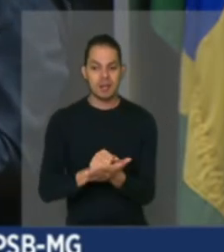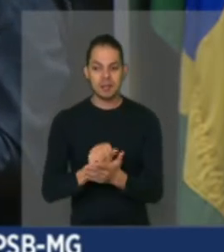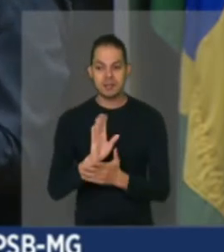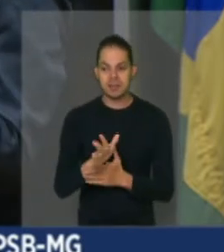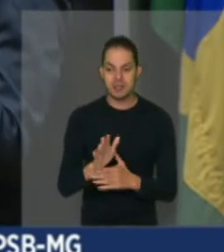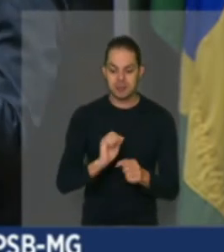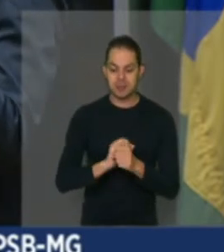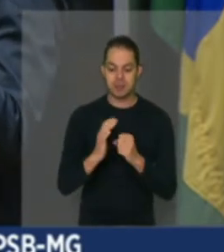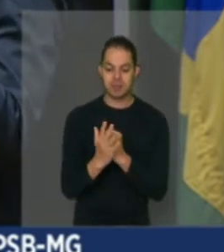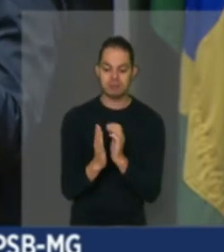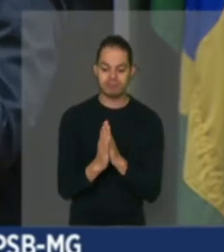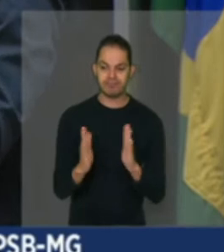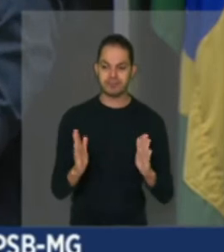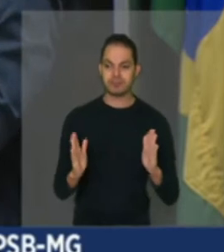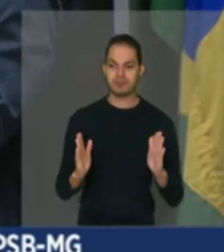E NÓS JÁ COMEÇAR A ZERAR A FILA DAS CIRURGIAS ELETIVAS. A